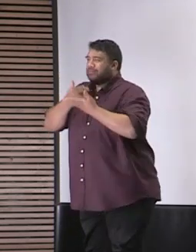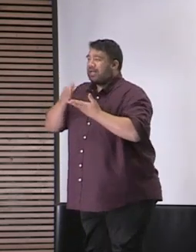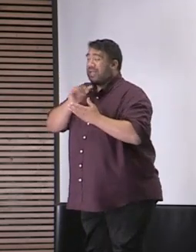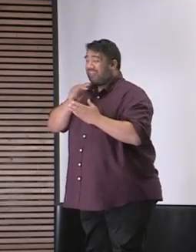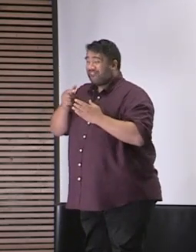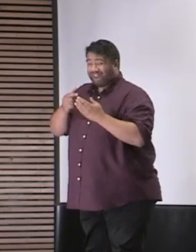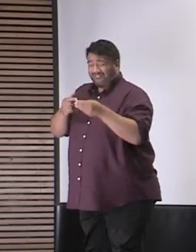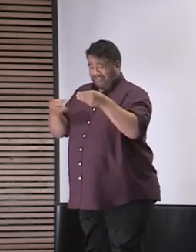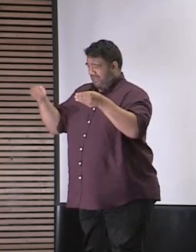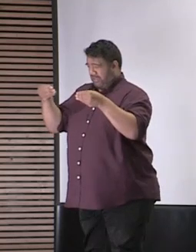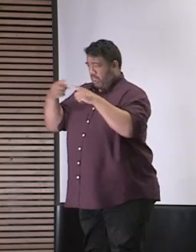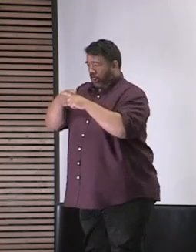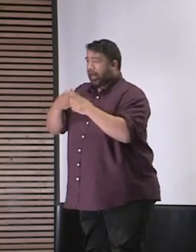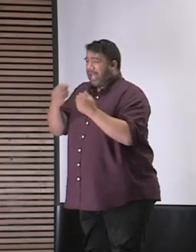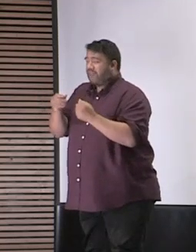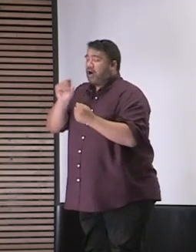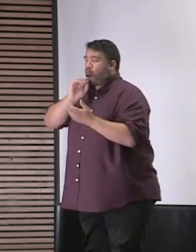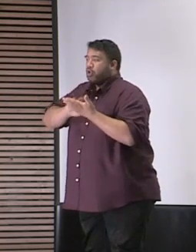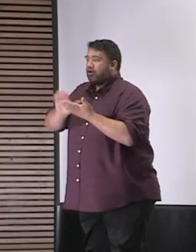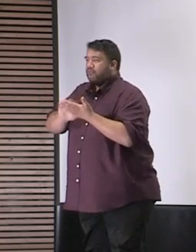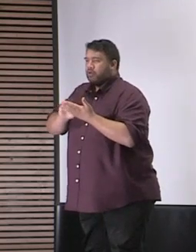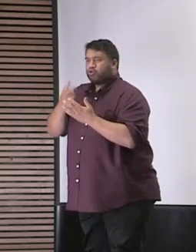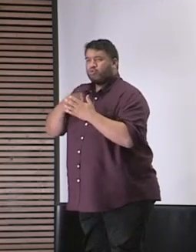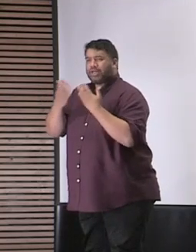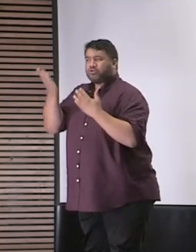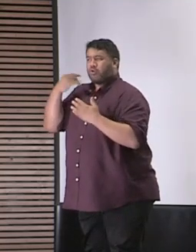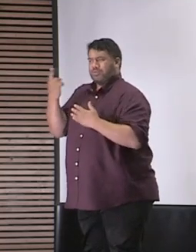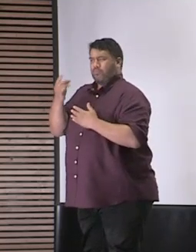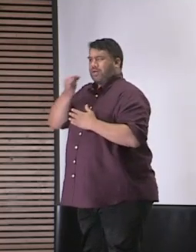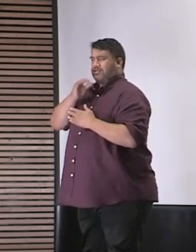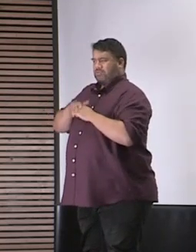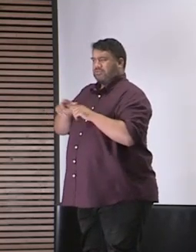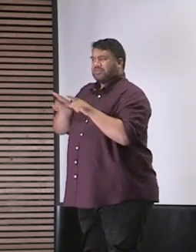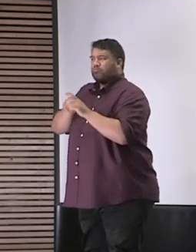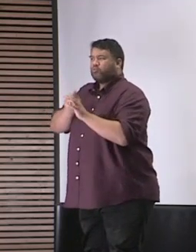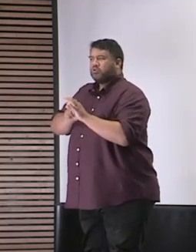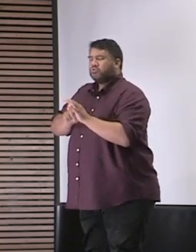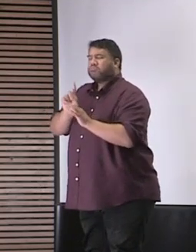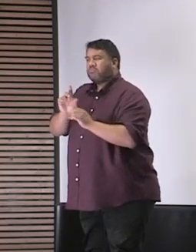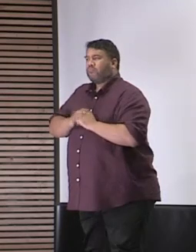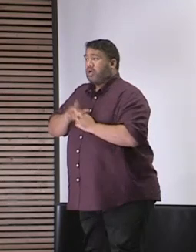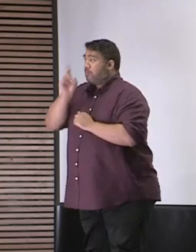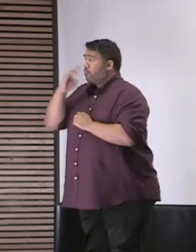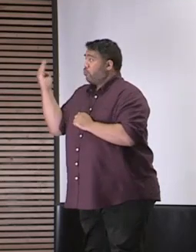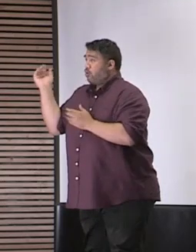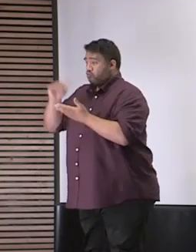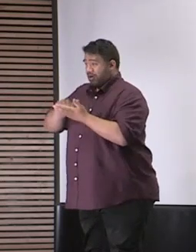que pueden quedarse en casa, tienen que quedarse en casa durante los primeros 14 días. ¿Algún consejo es que pueden